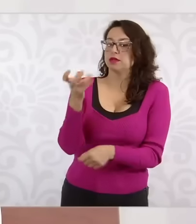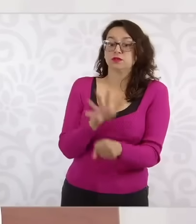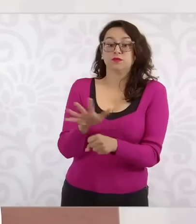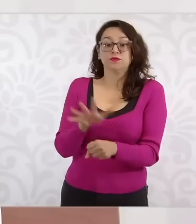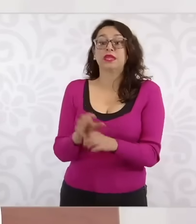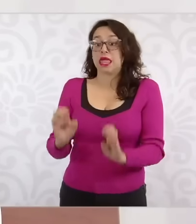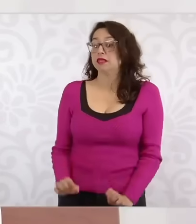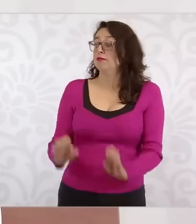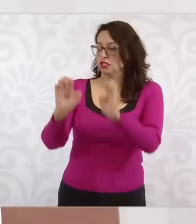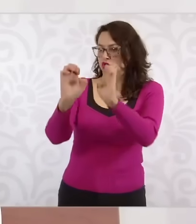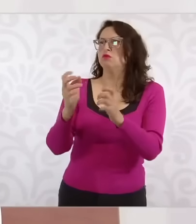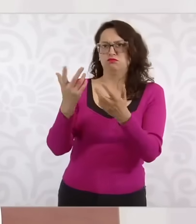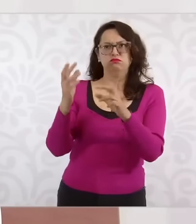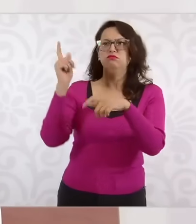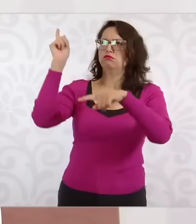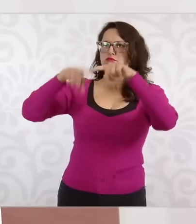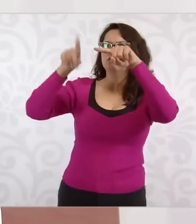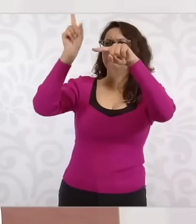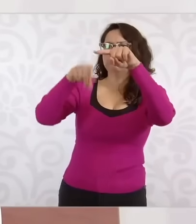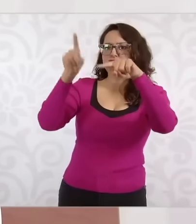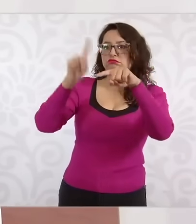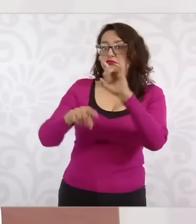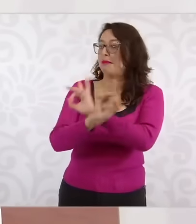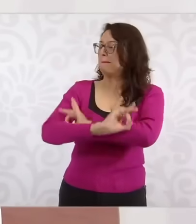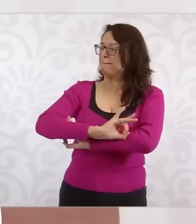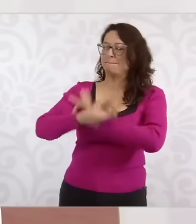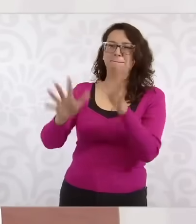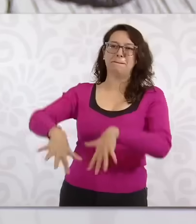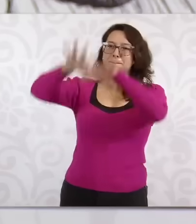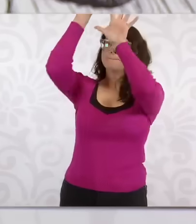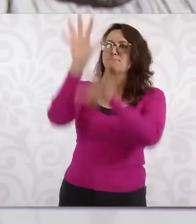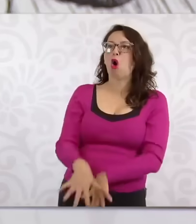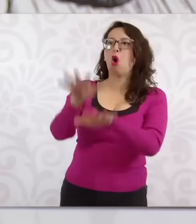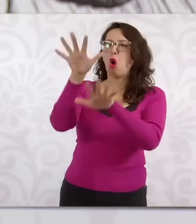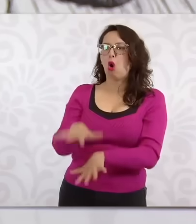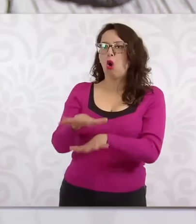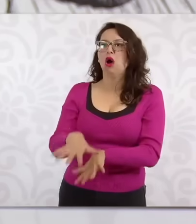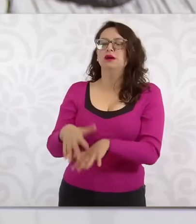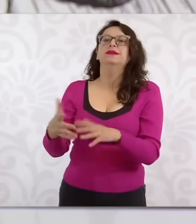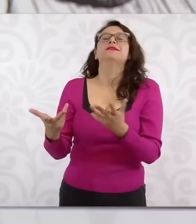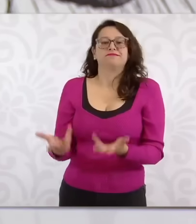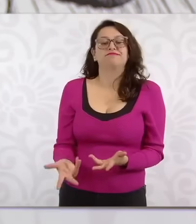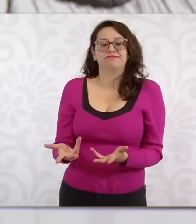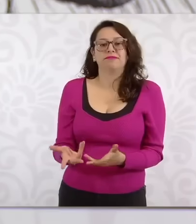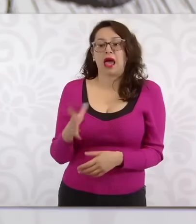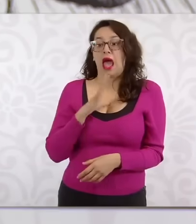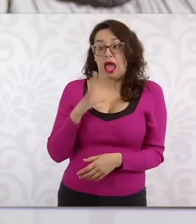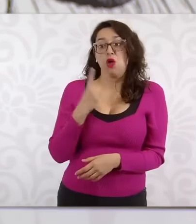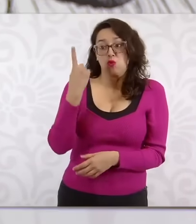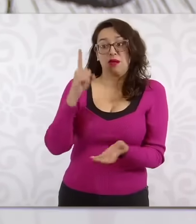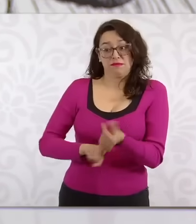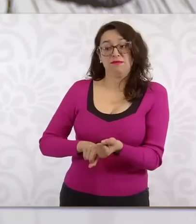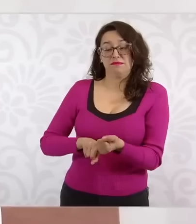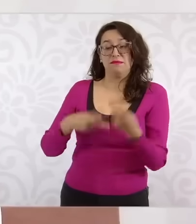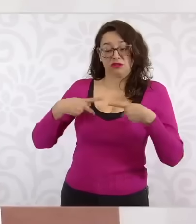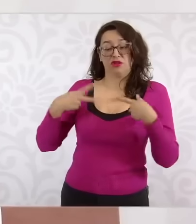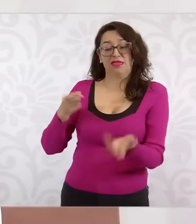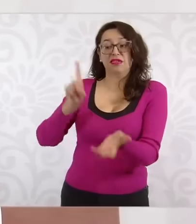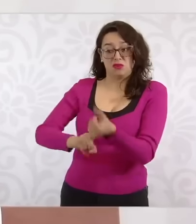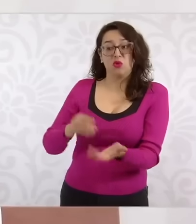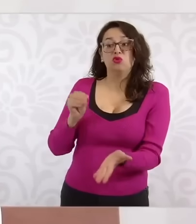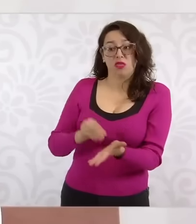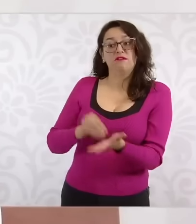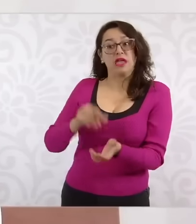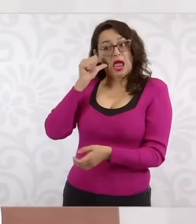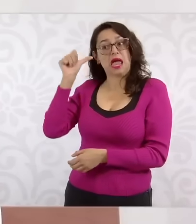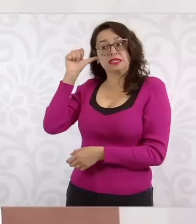demolición y se vino abajo. Eh, todavía hay eh una persona por rescatar. Estuvo el equipo de la jefa